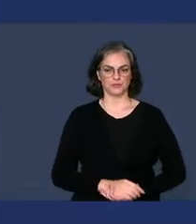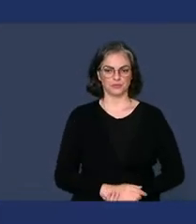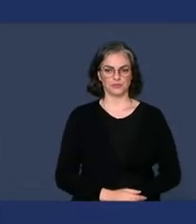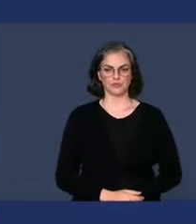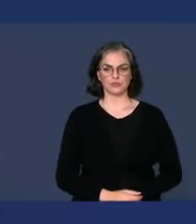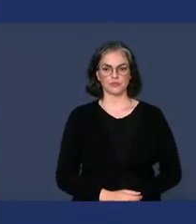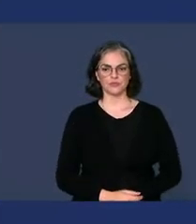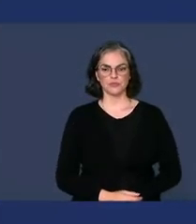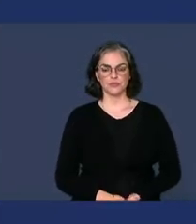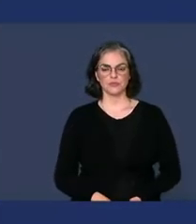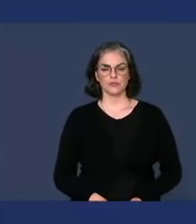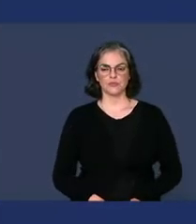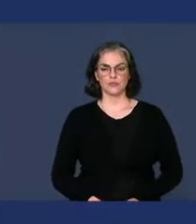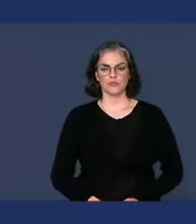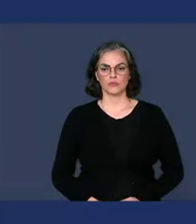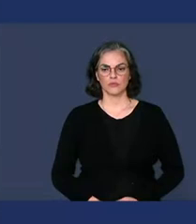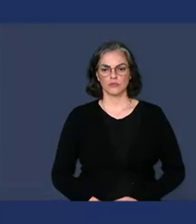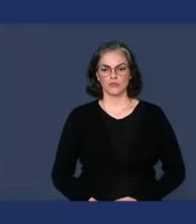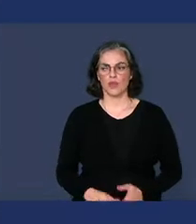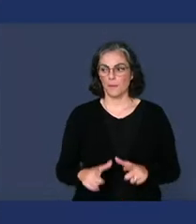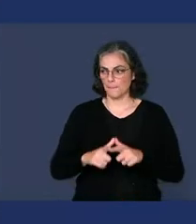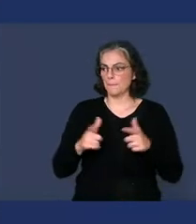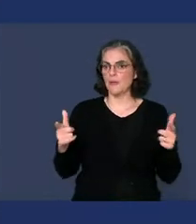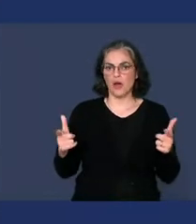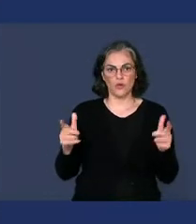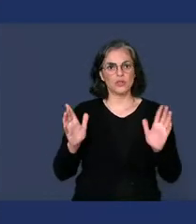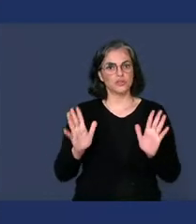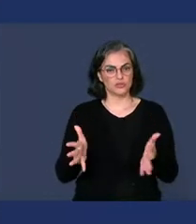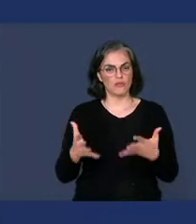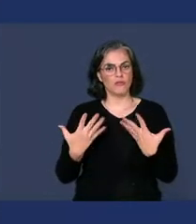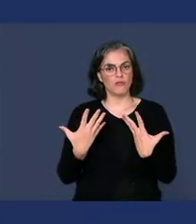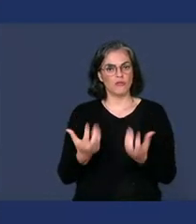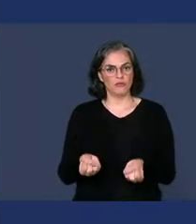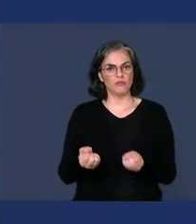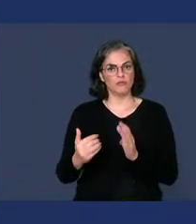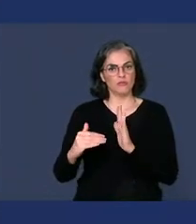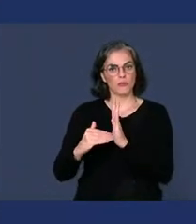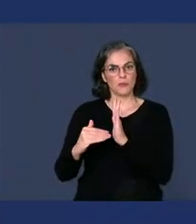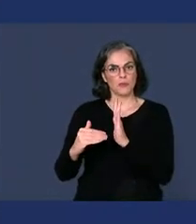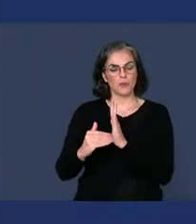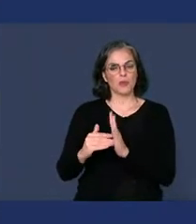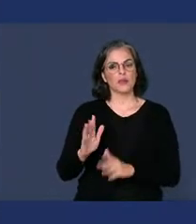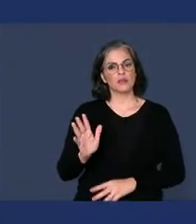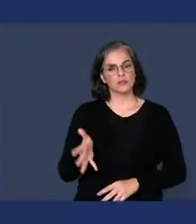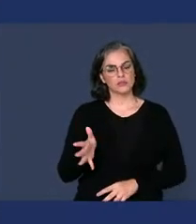EMERGENSE EMERGENSEALMENTE PARA APOIAR A CULTURA BRASILEIRA. HÁ AMPLO CONSENSO CONSTRUÍDO NO SENADO, FOI NO SENADO A LEI RELATADA PELO